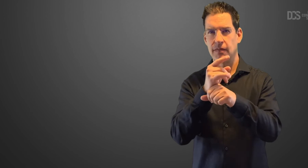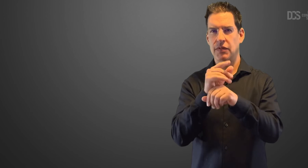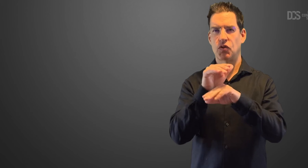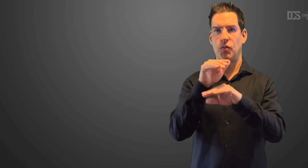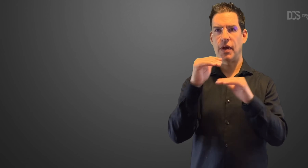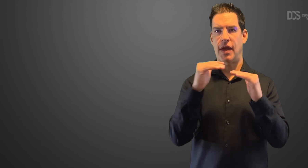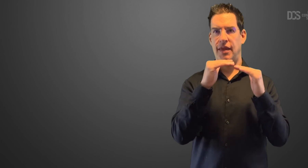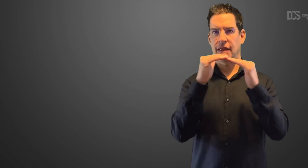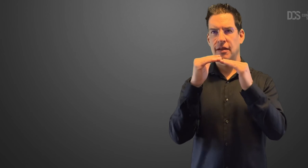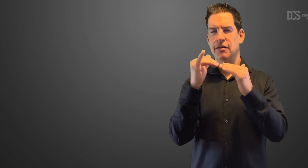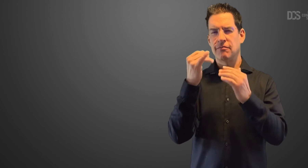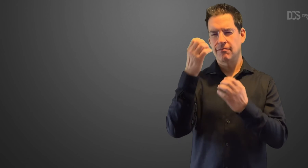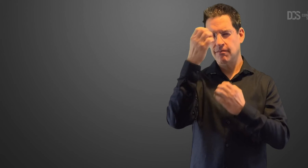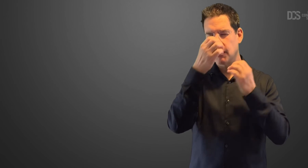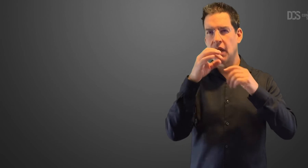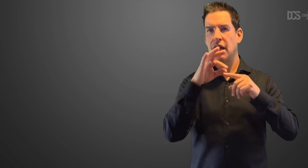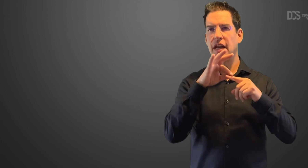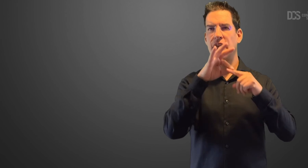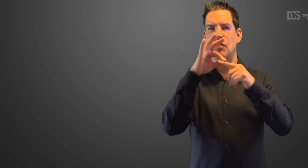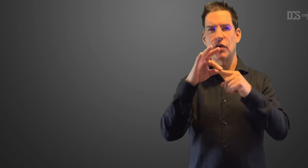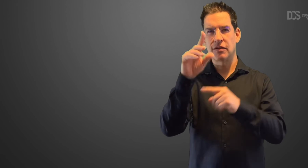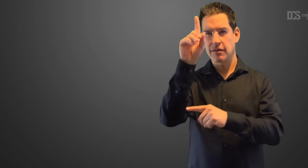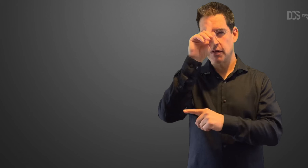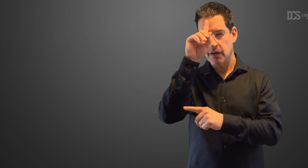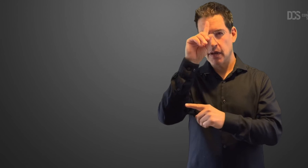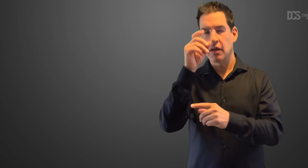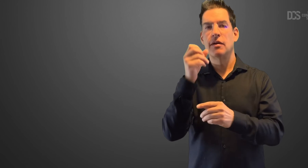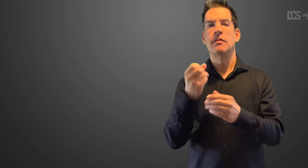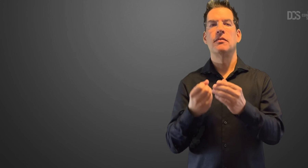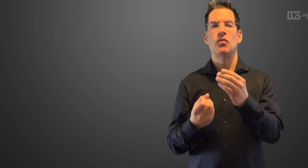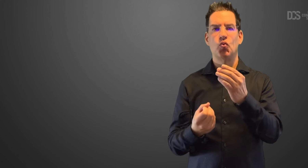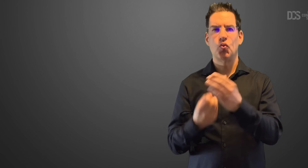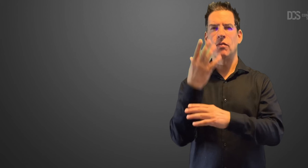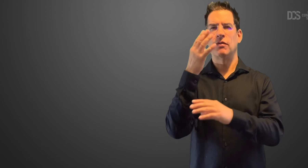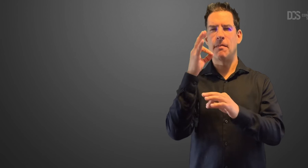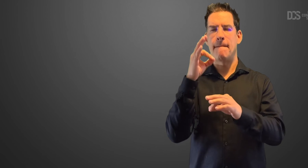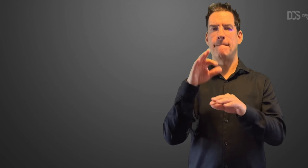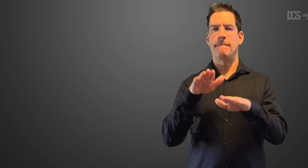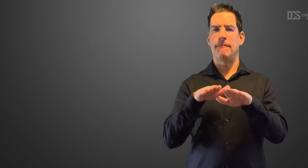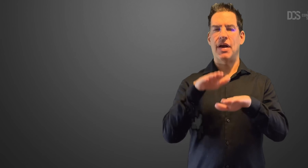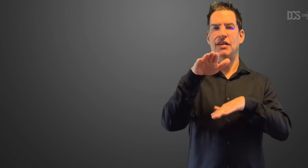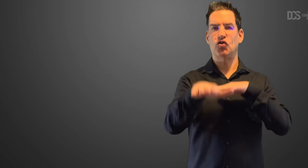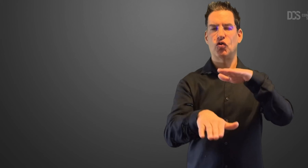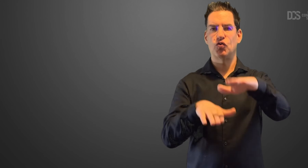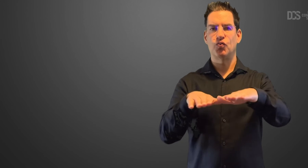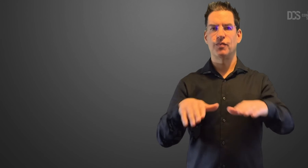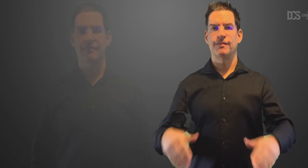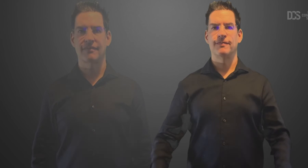analizar sus recomendaciones y definir los siguientes pasos.